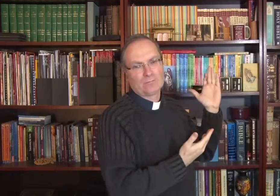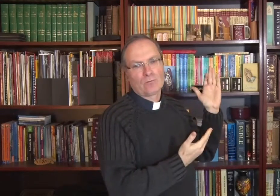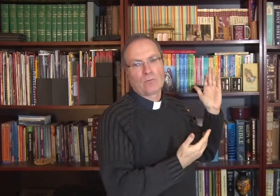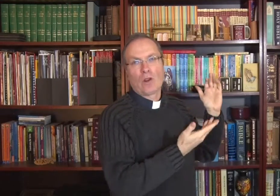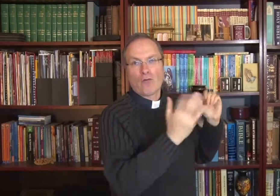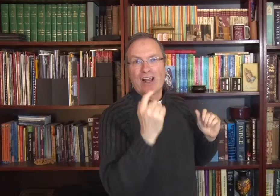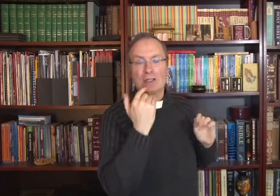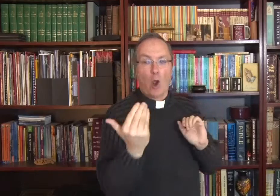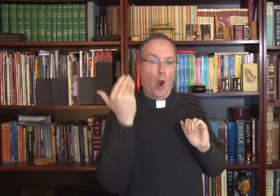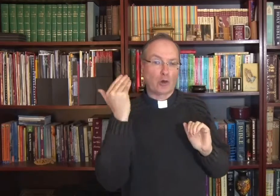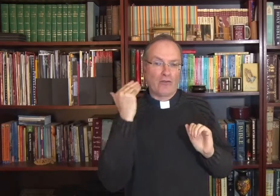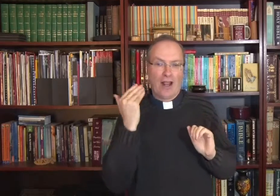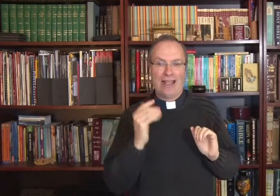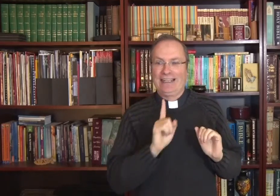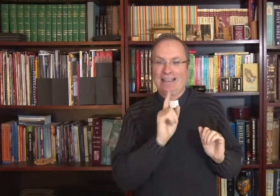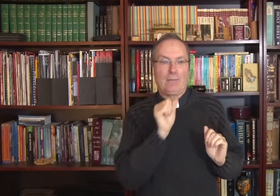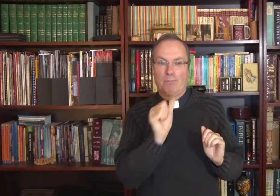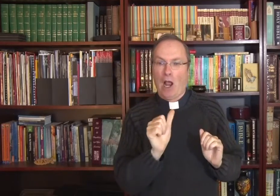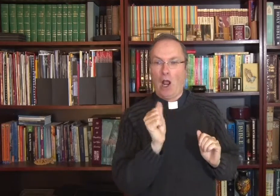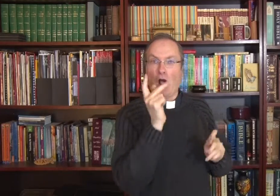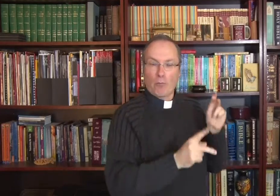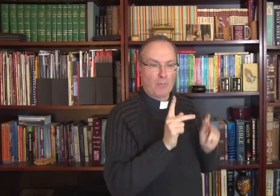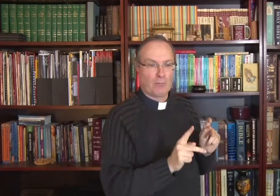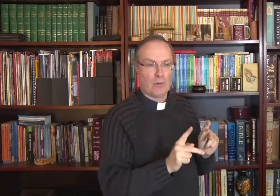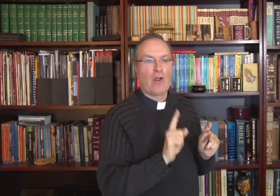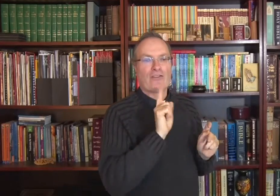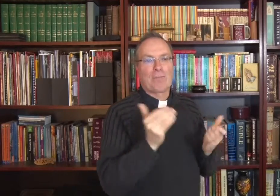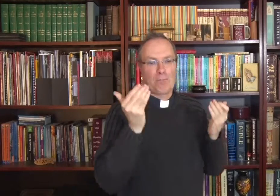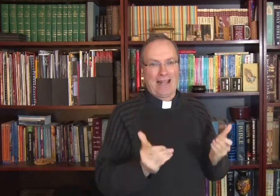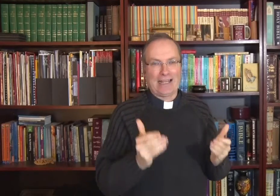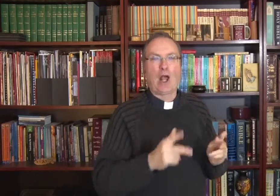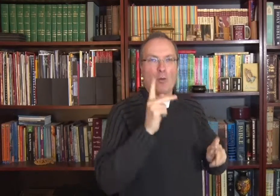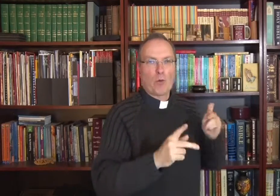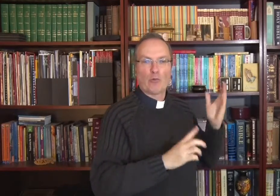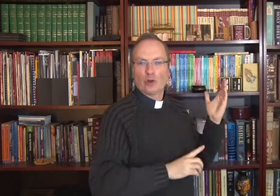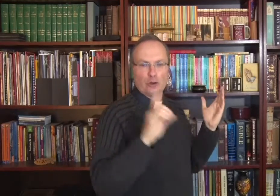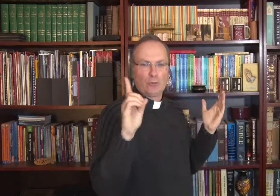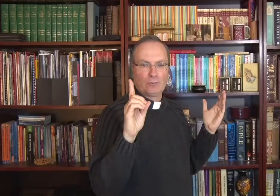Vous qui autrefois n’étiez pas un peuple, vous êtes maintenant le peuple de Dieu;